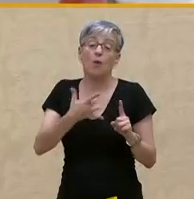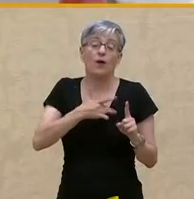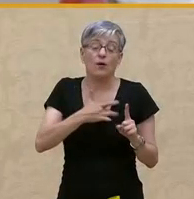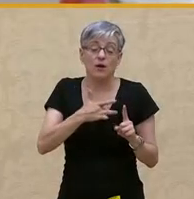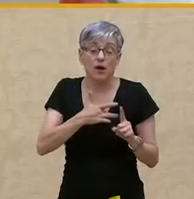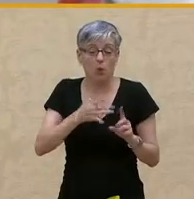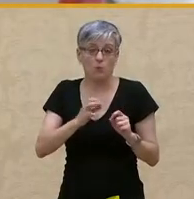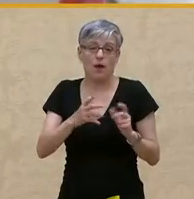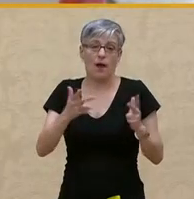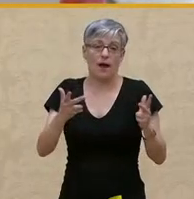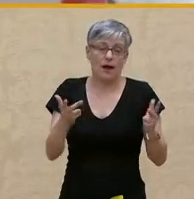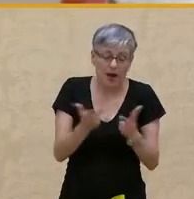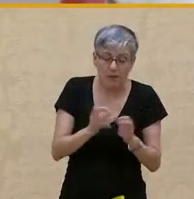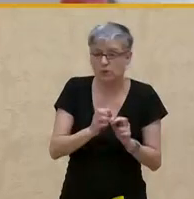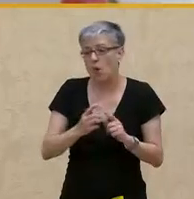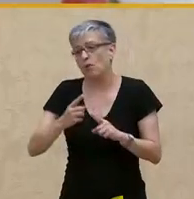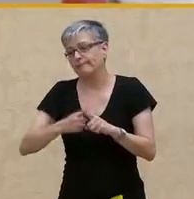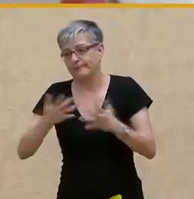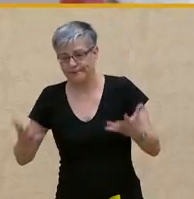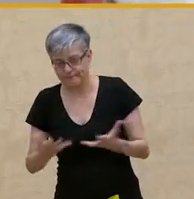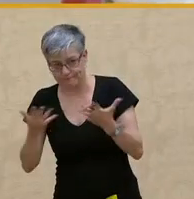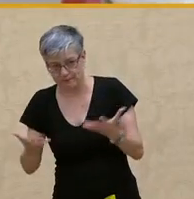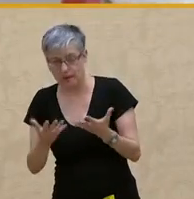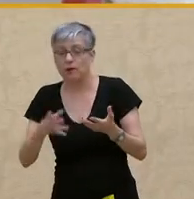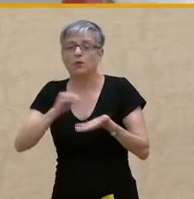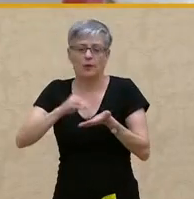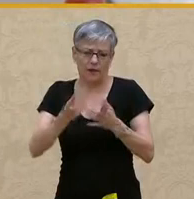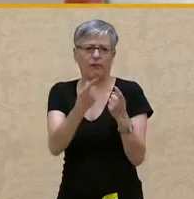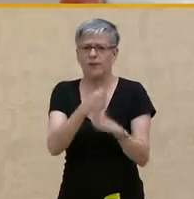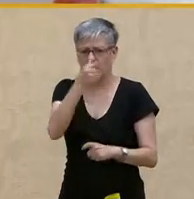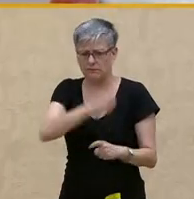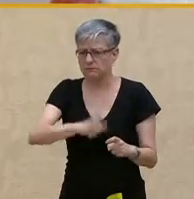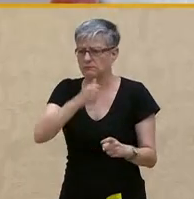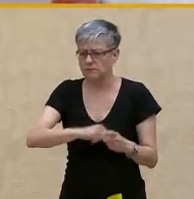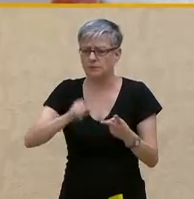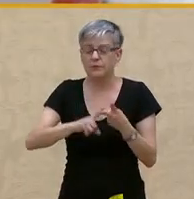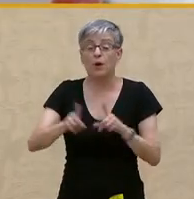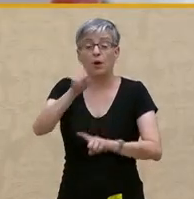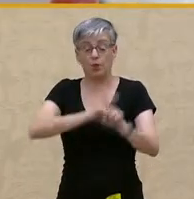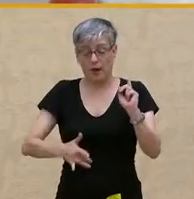que requieren numerosas intervenciones quirúrgicas, problemas respiratorios,